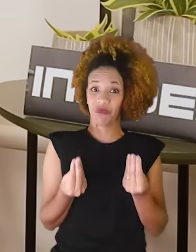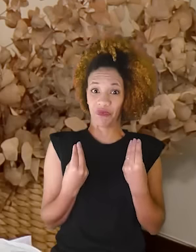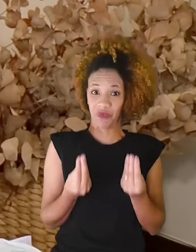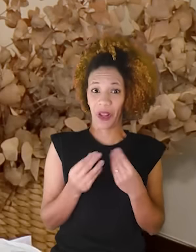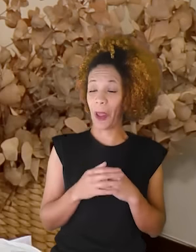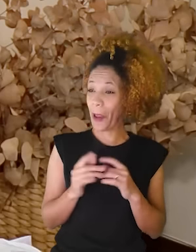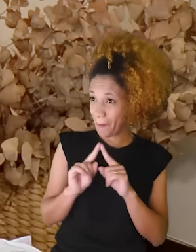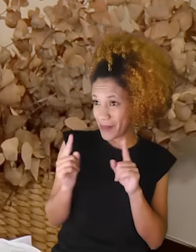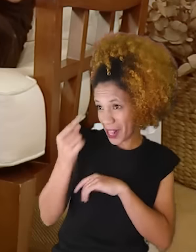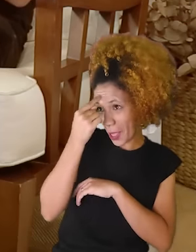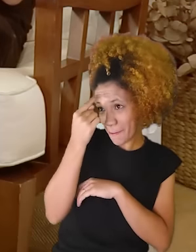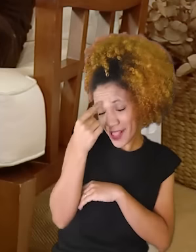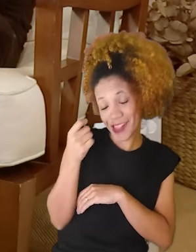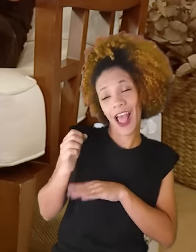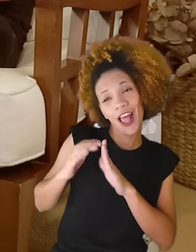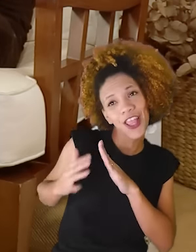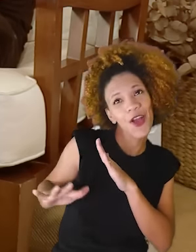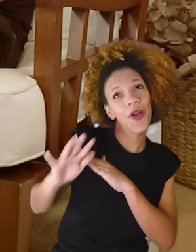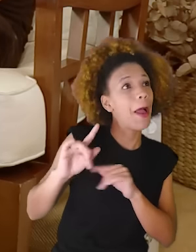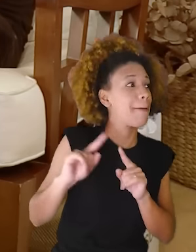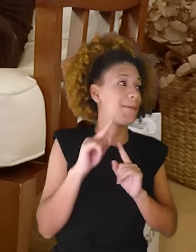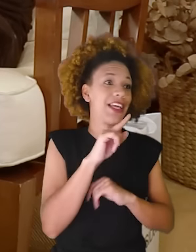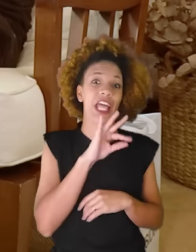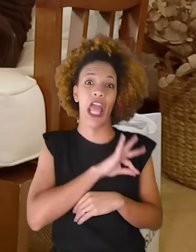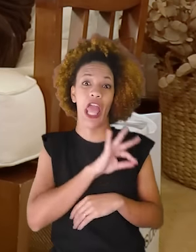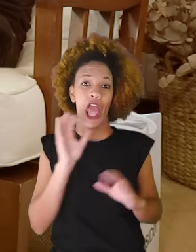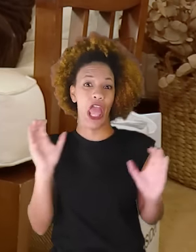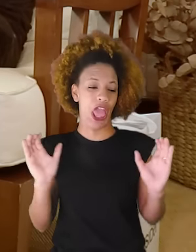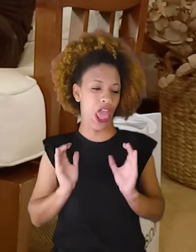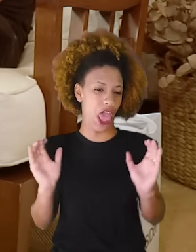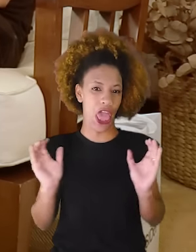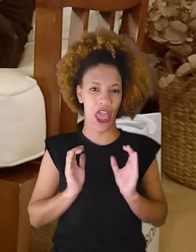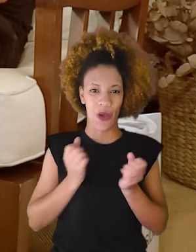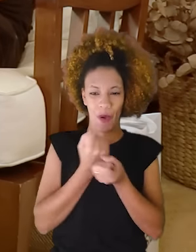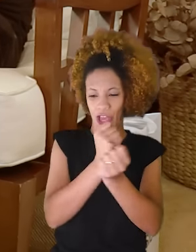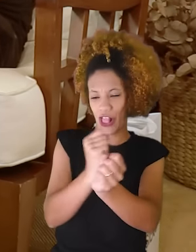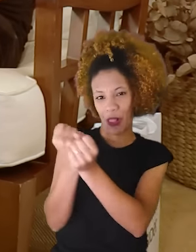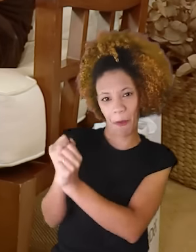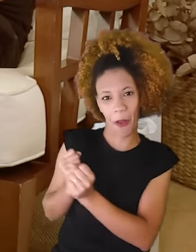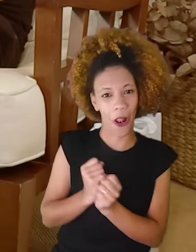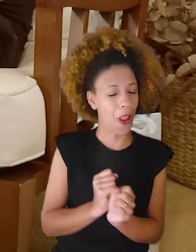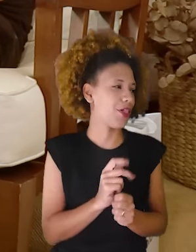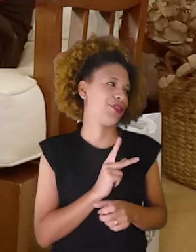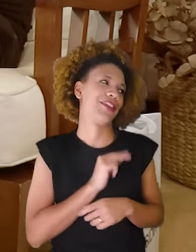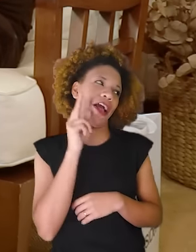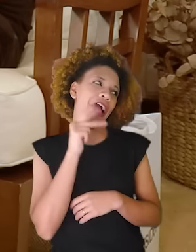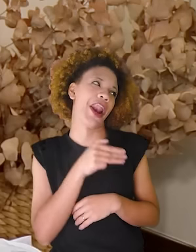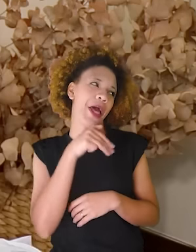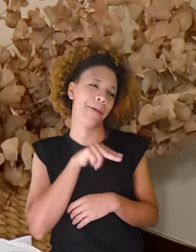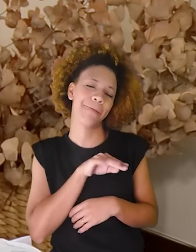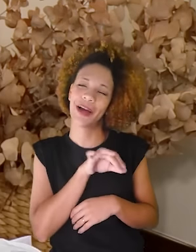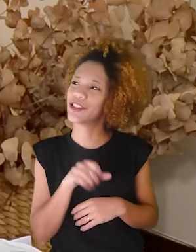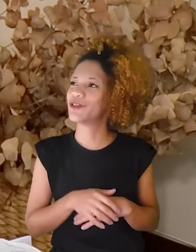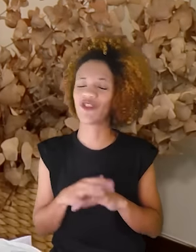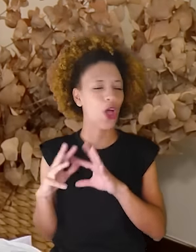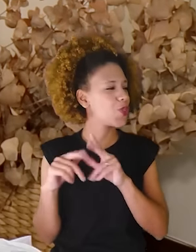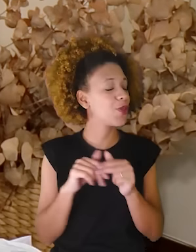sabia que o filho dele é tipo um bilionário que explora [ __ ] Mateus todo mundo agora usando a